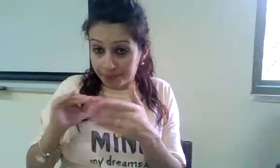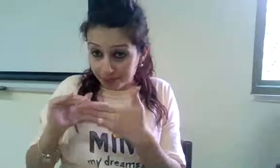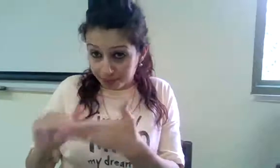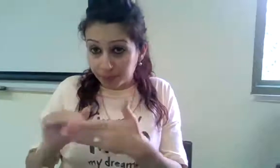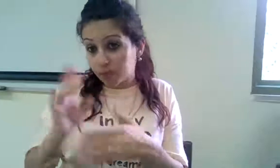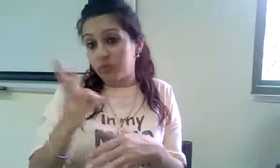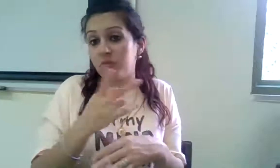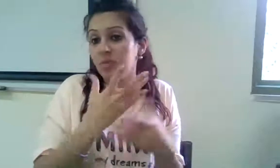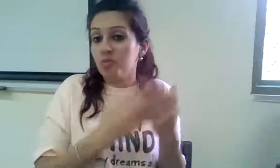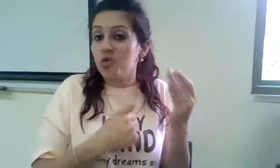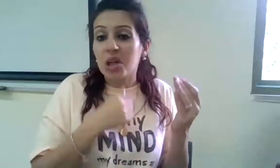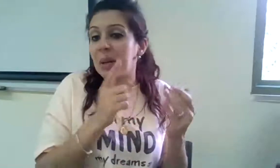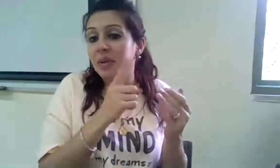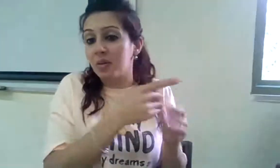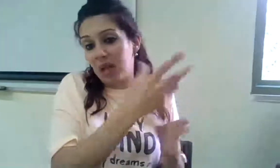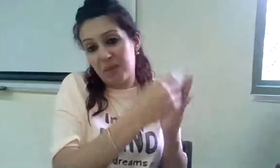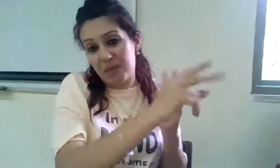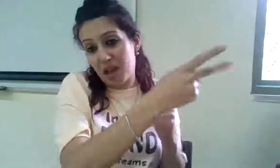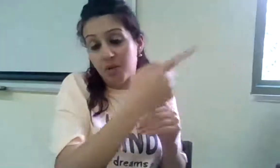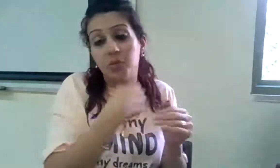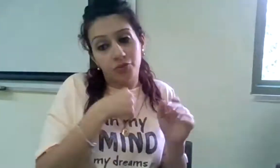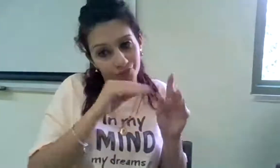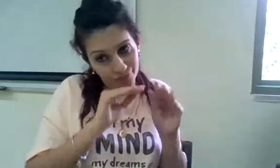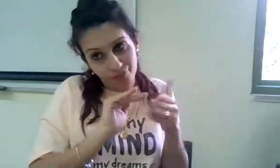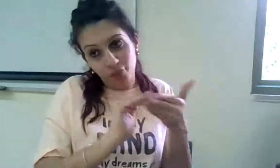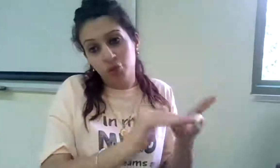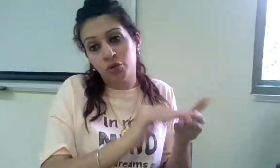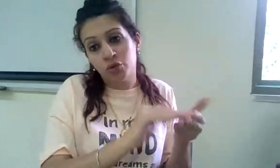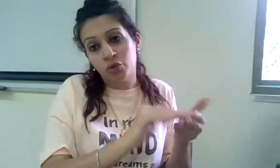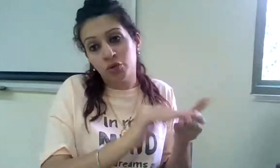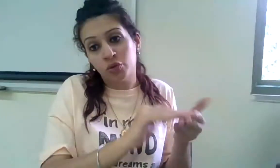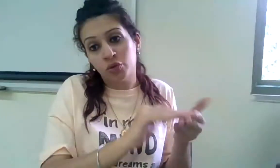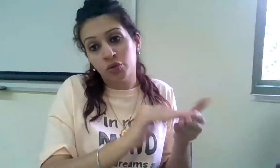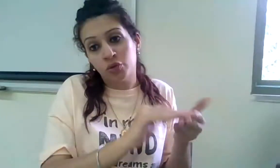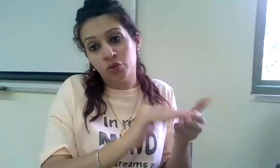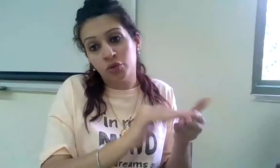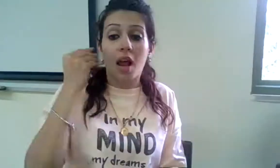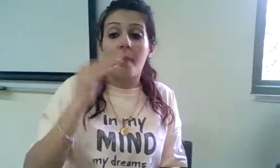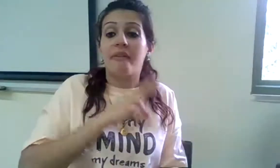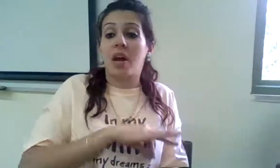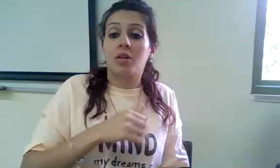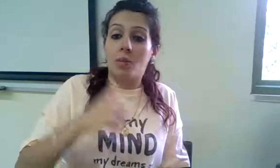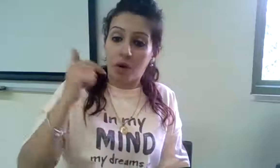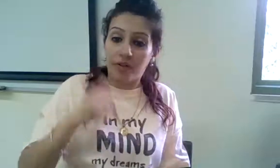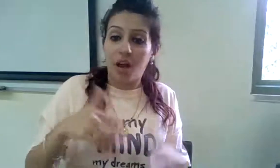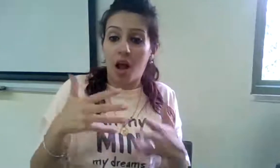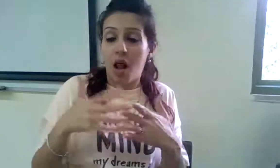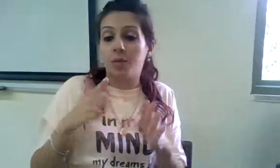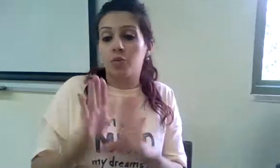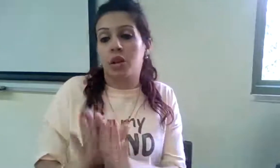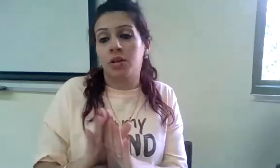متطلبات دامجة متعددة حتى وان كانوا من غير ذوي الإعاقة وهذا يعني بانه بإمكانهم إدخال ممارسات صفية